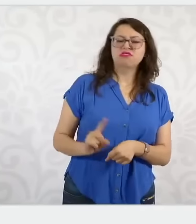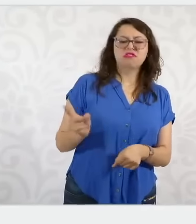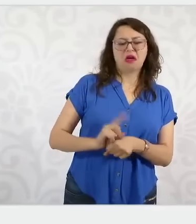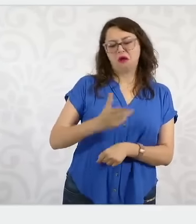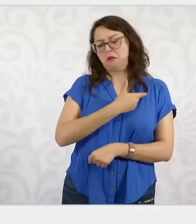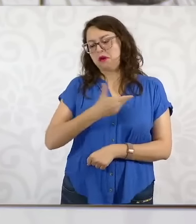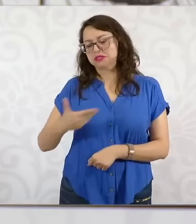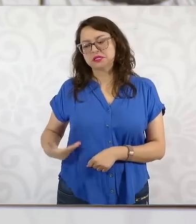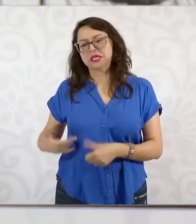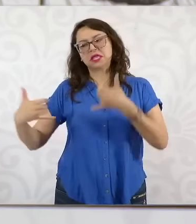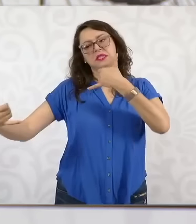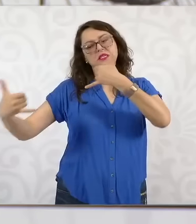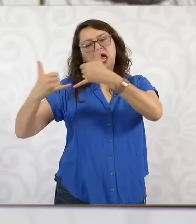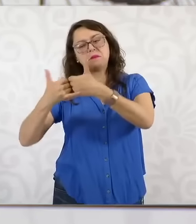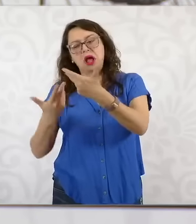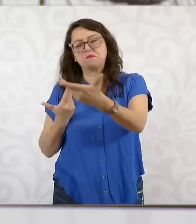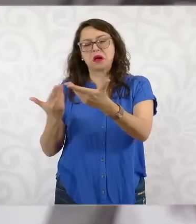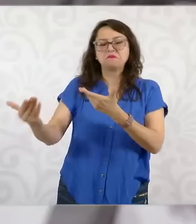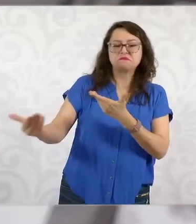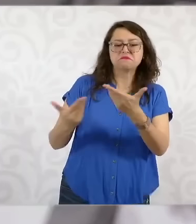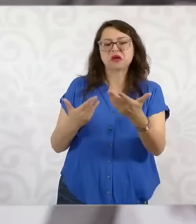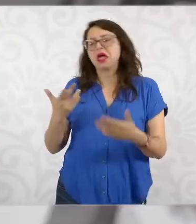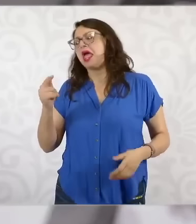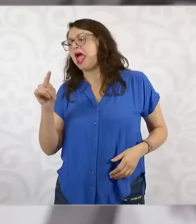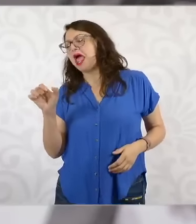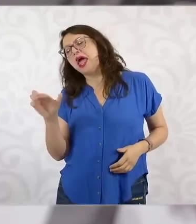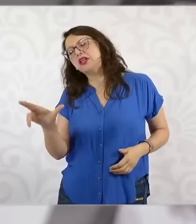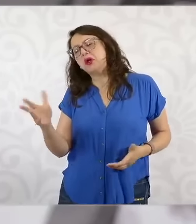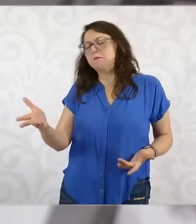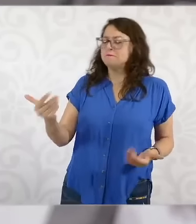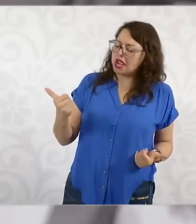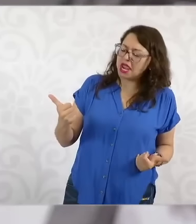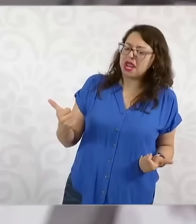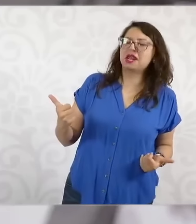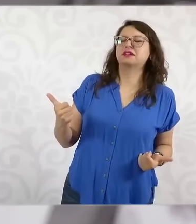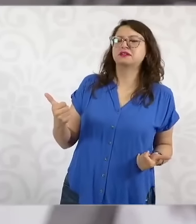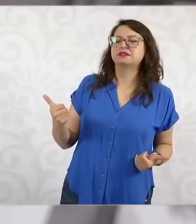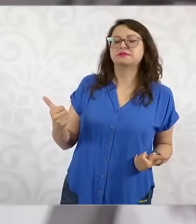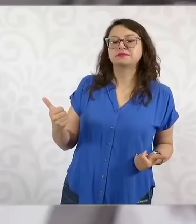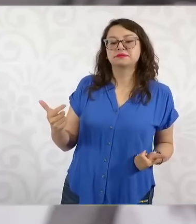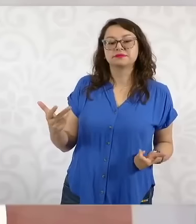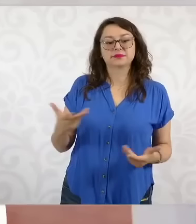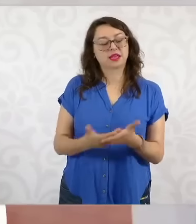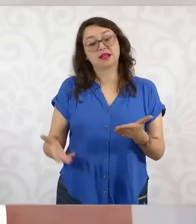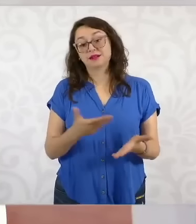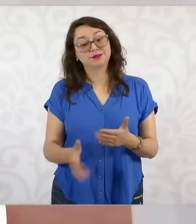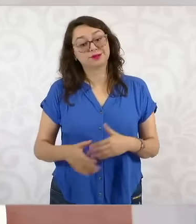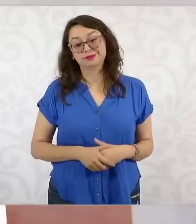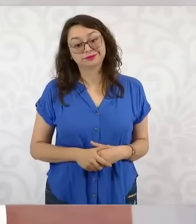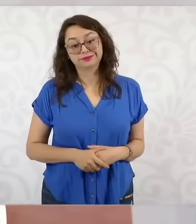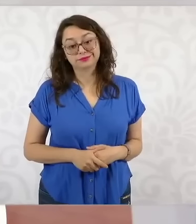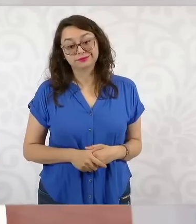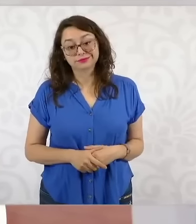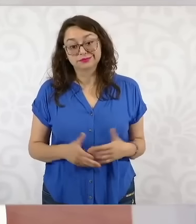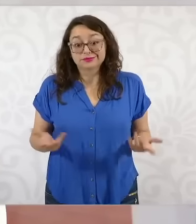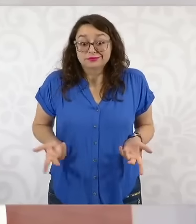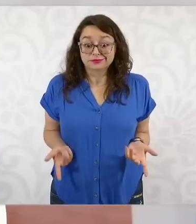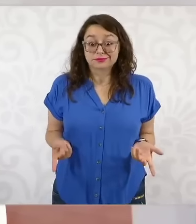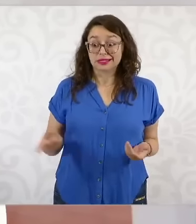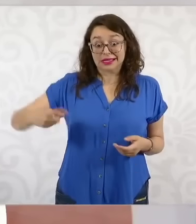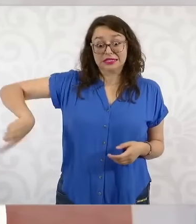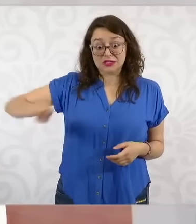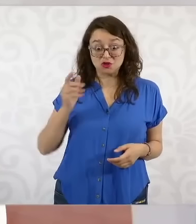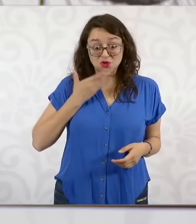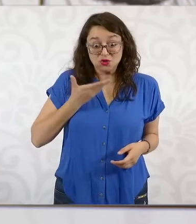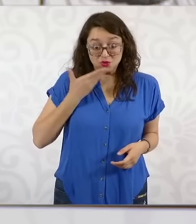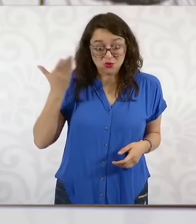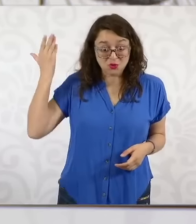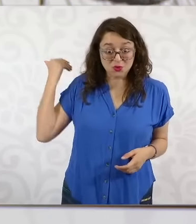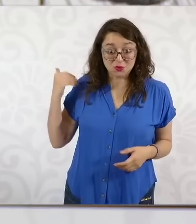les hablaba por teléfono. Oye, Héctor, este no, a eso estaban acostumbrados. Ahora no. hablamos